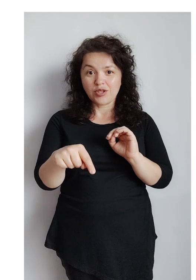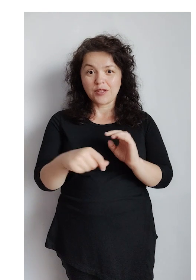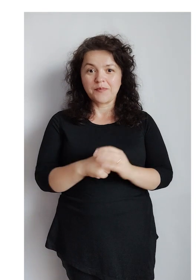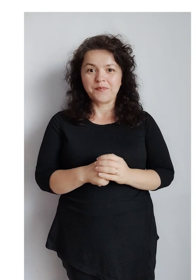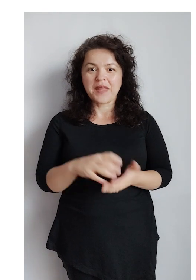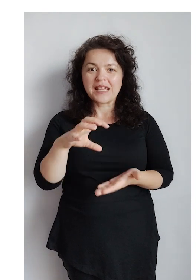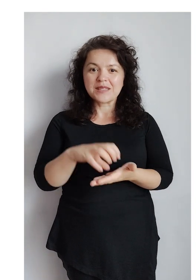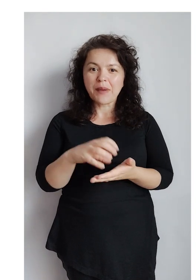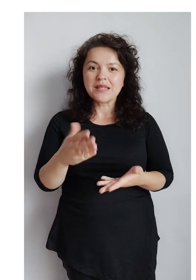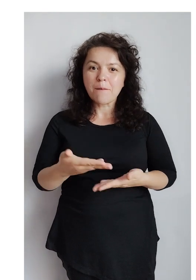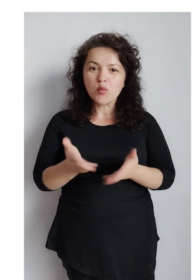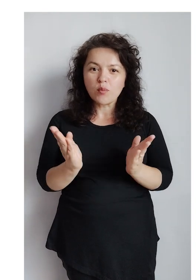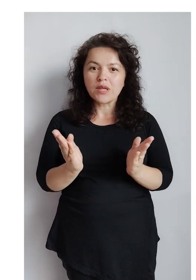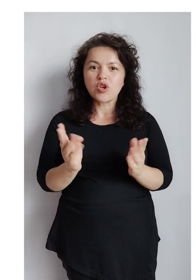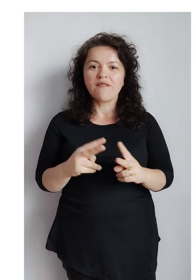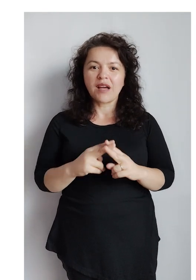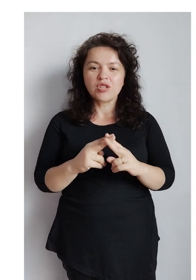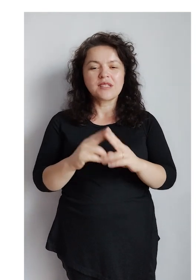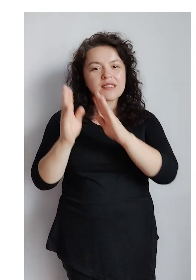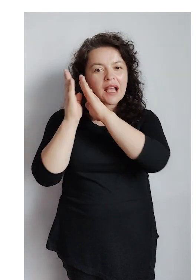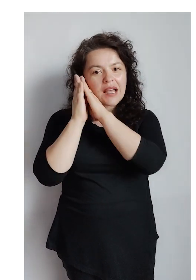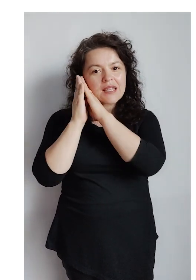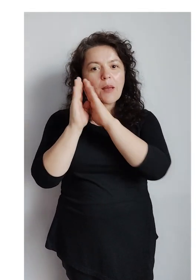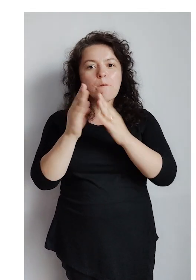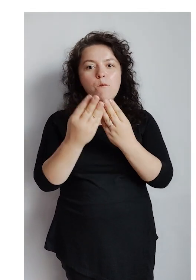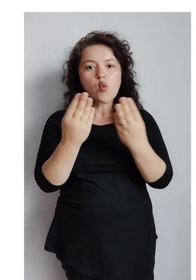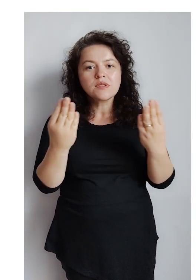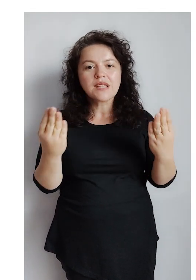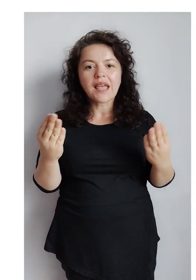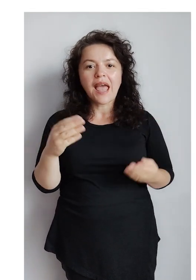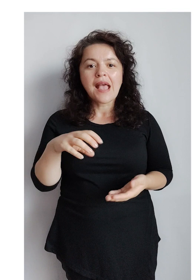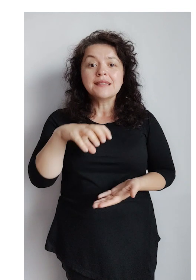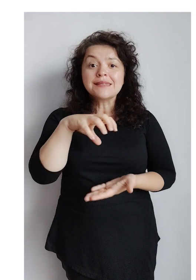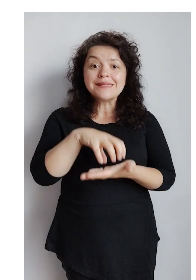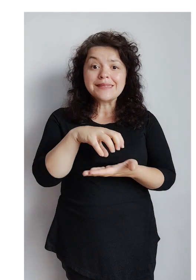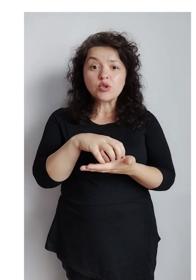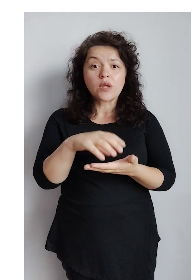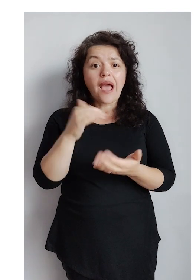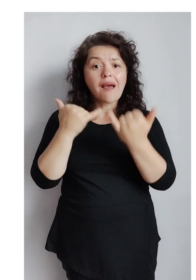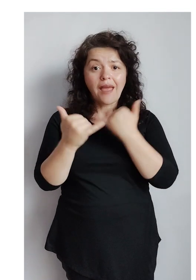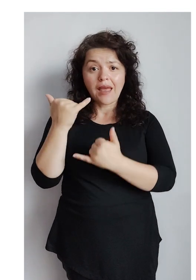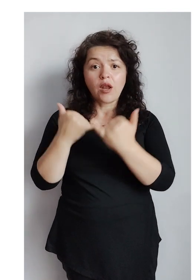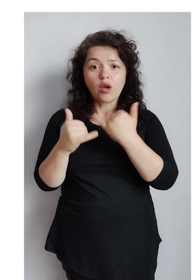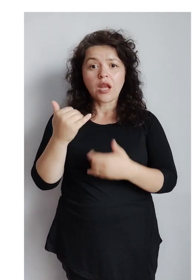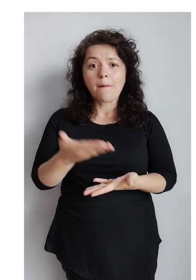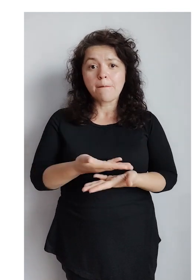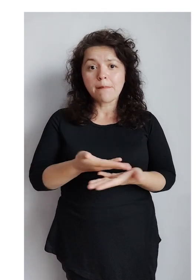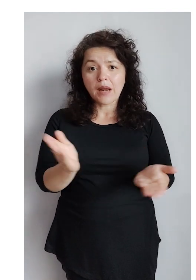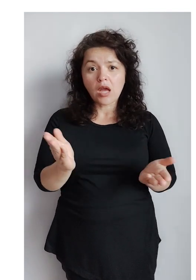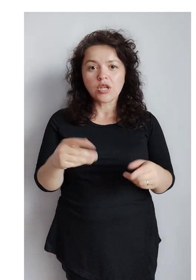Spații publice, facilități de cazare, muzee și situri arheologice, plaje, transport public